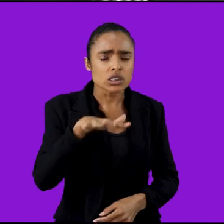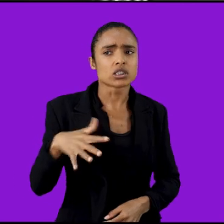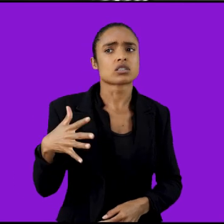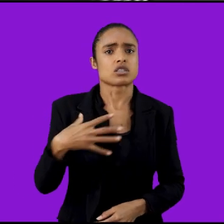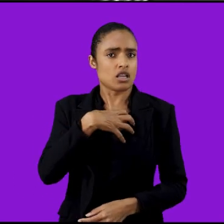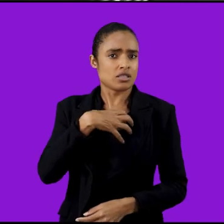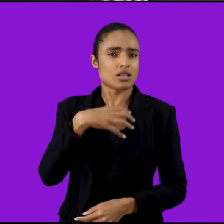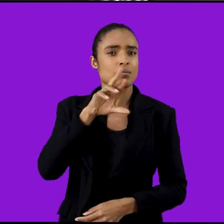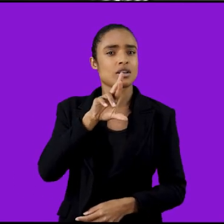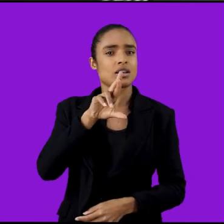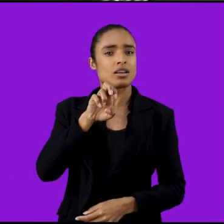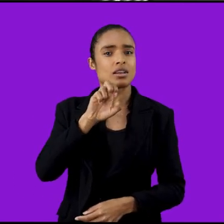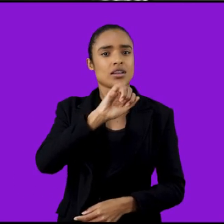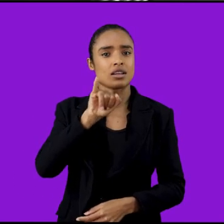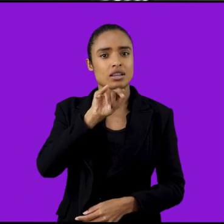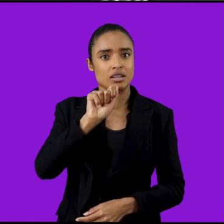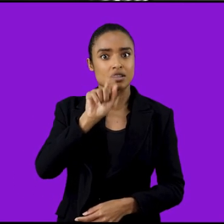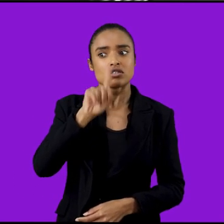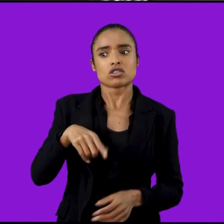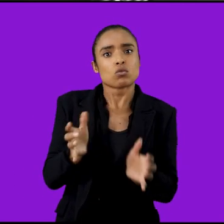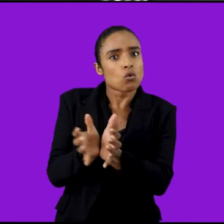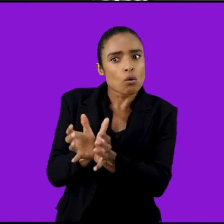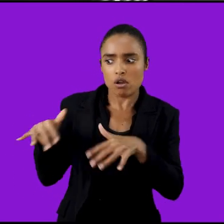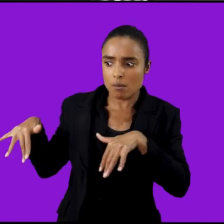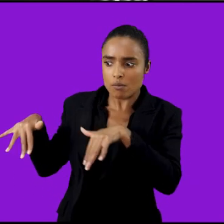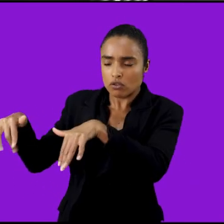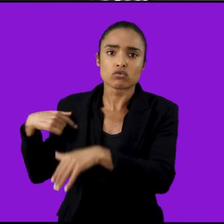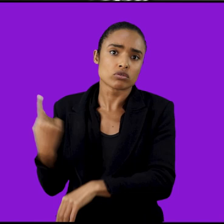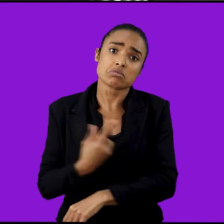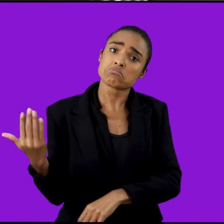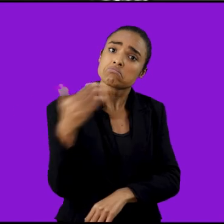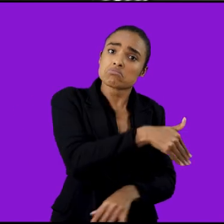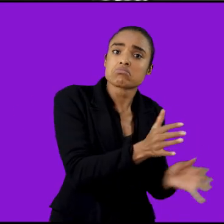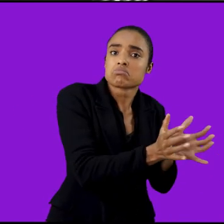com certeza. O pessoal de Salvador, do Reaja. Ah, sim. Do Reaja, sim. Super.